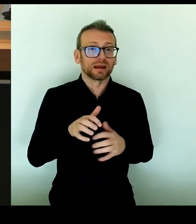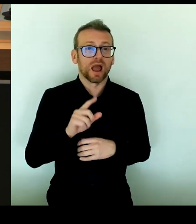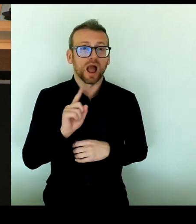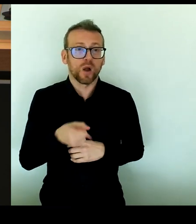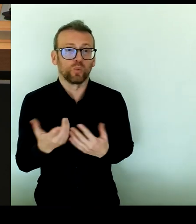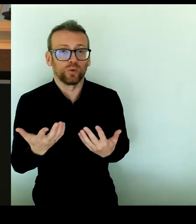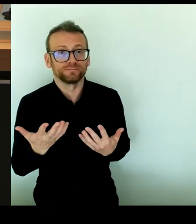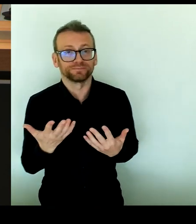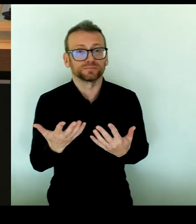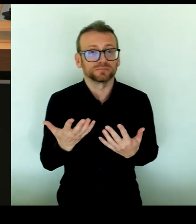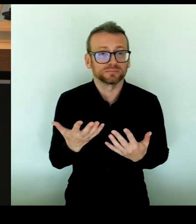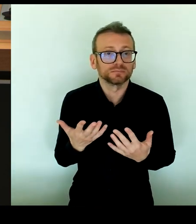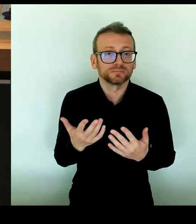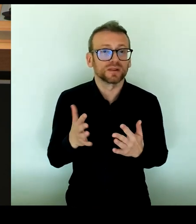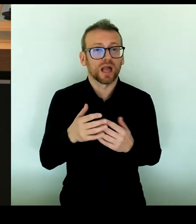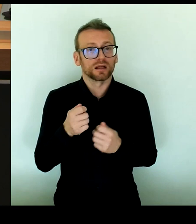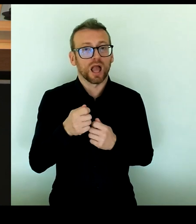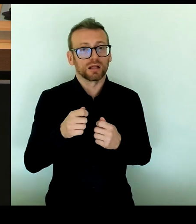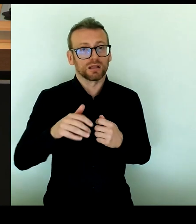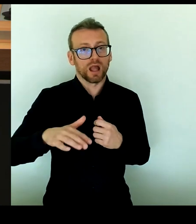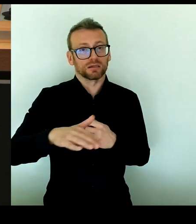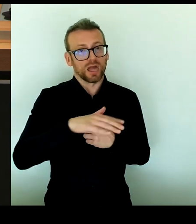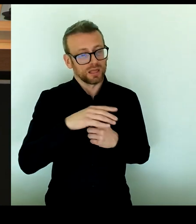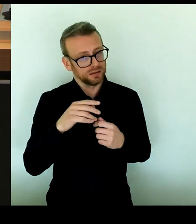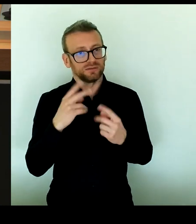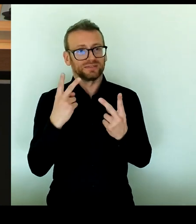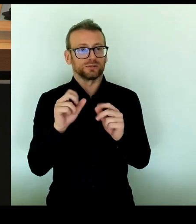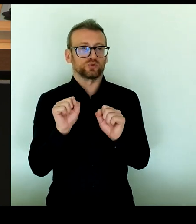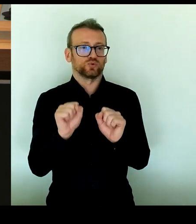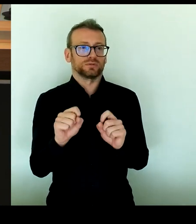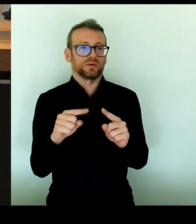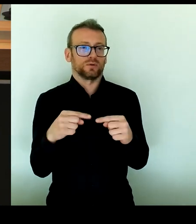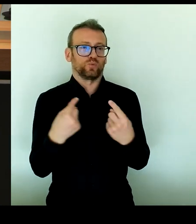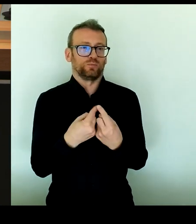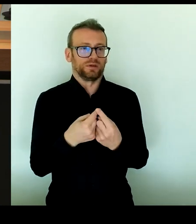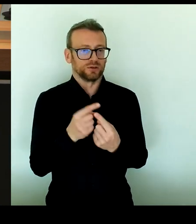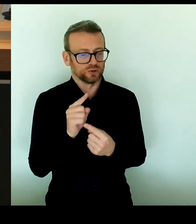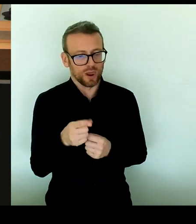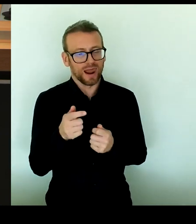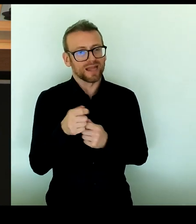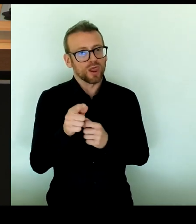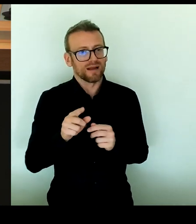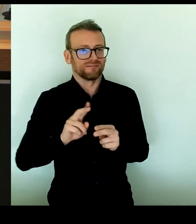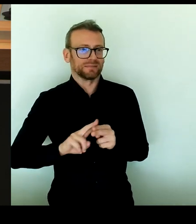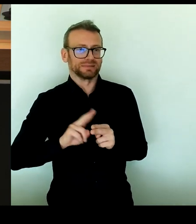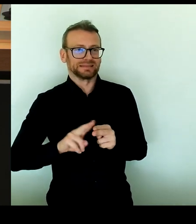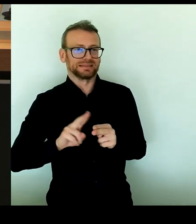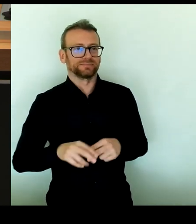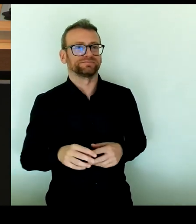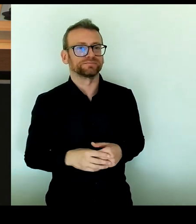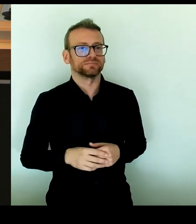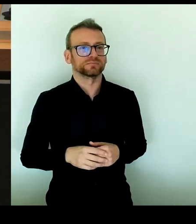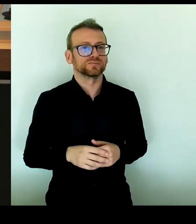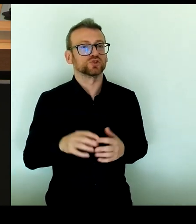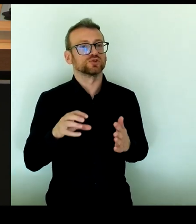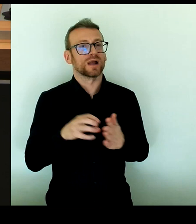man müsste sie erfinden. Ganz sicher aber sollte man nichts tun, was ihre Existenz gefährdet. Seit den 90ern